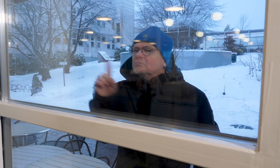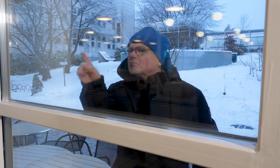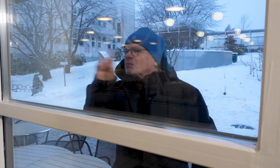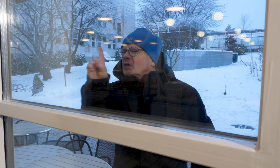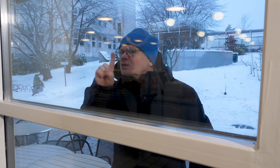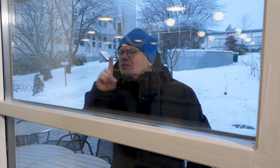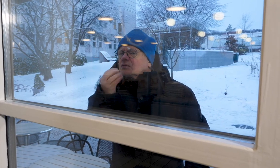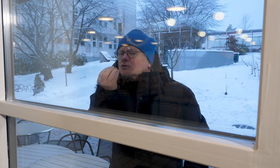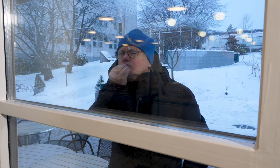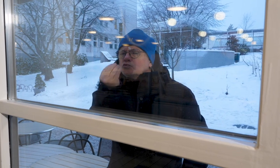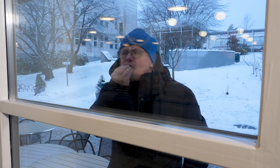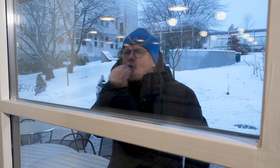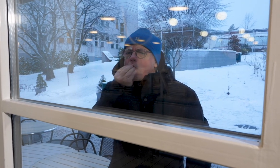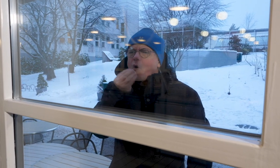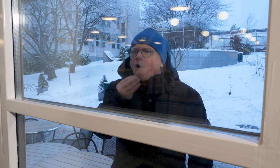Mitäs syöt siellä?